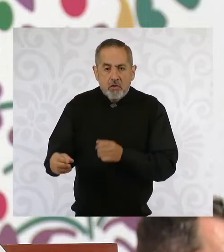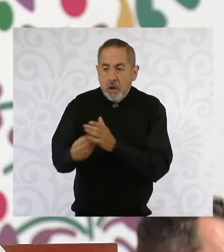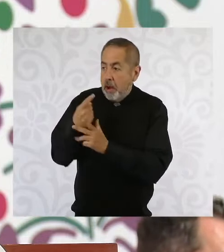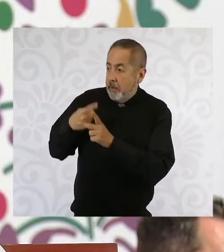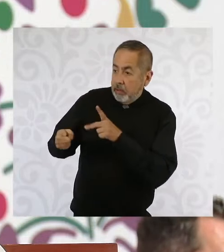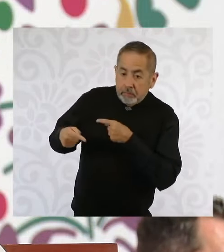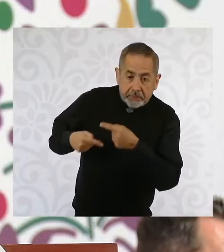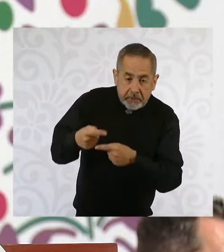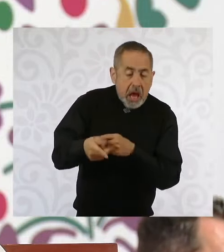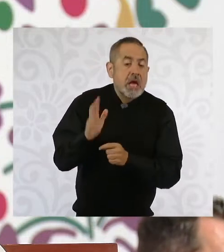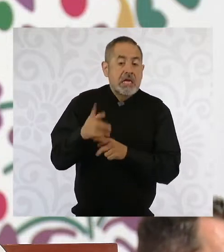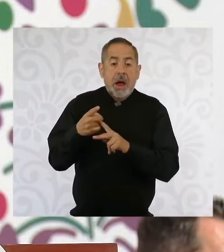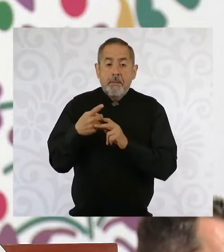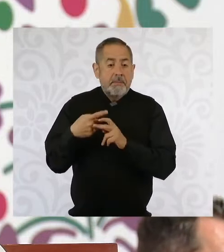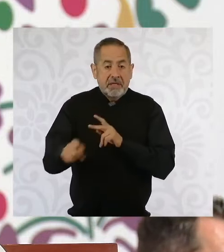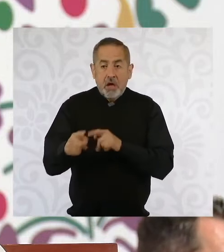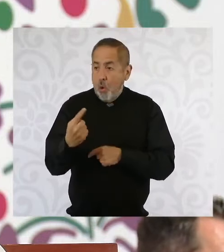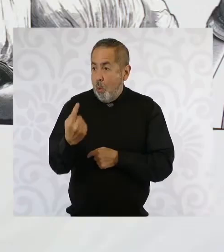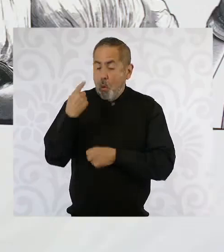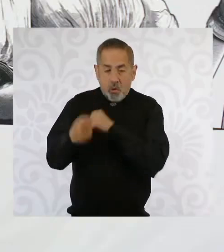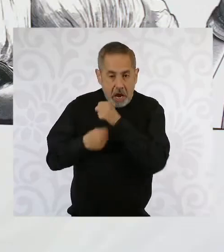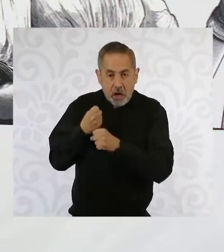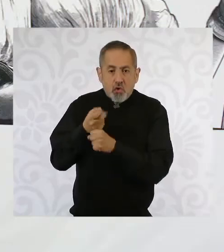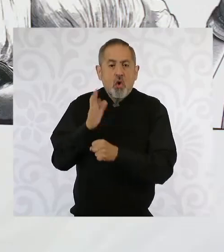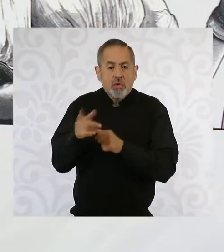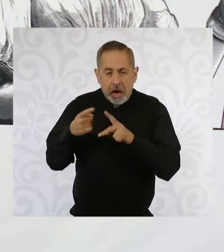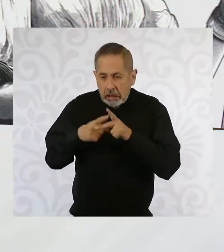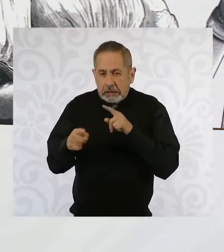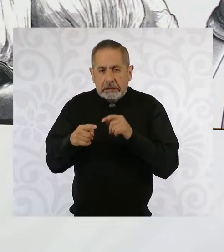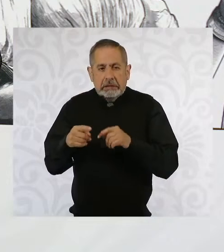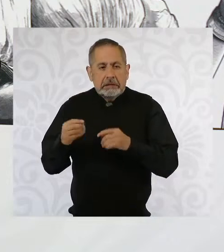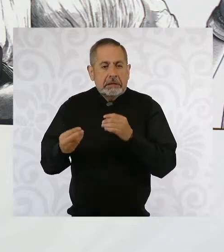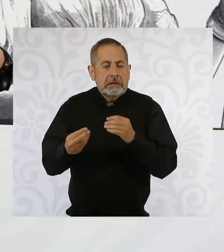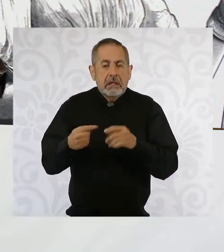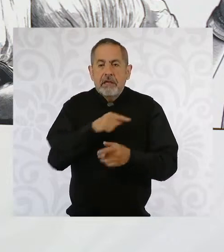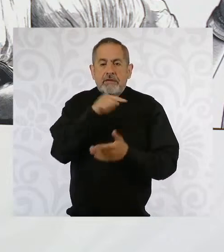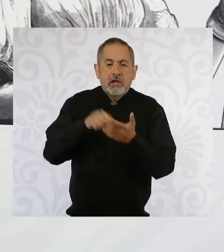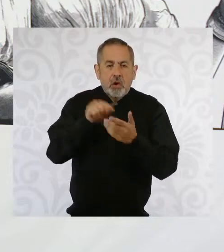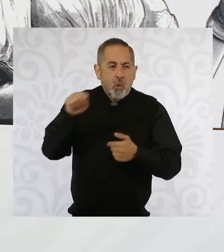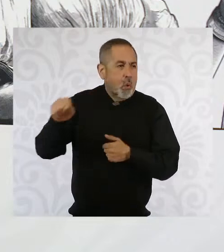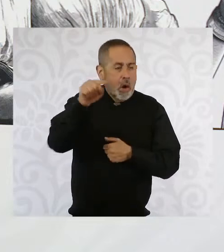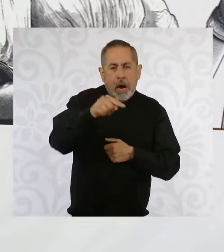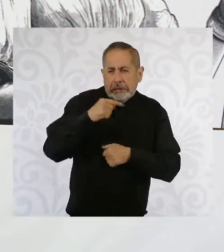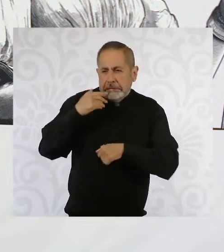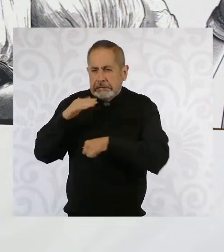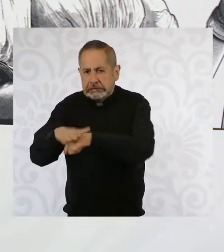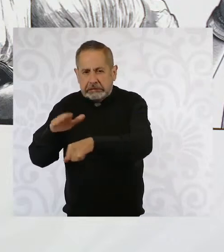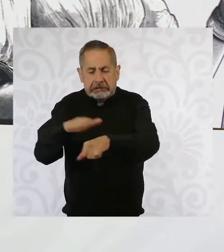empezamos el año pasado Ya estuvimos en algunos eventos convocamos a los investigadores de ambos